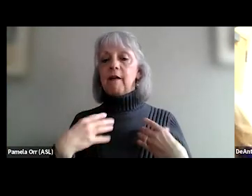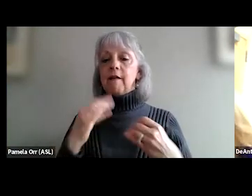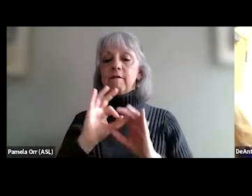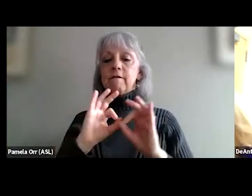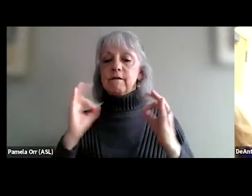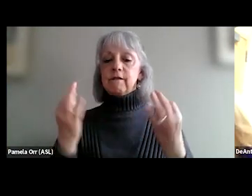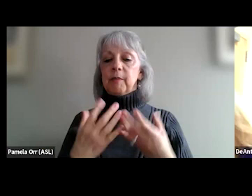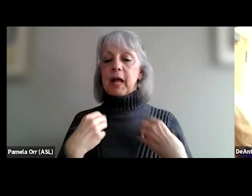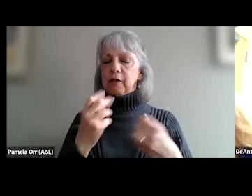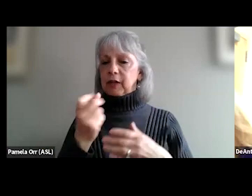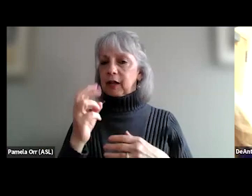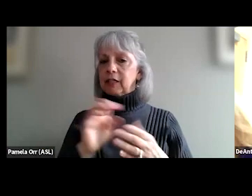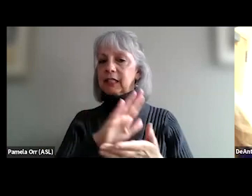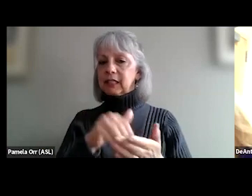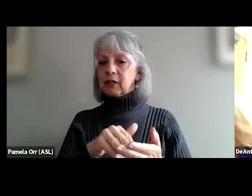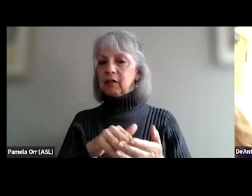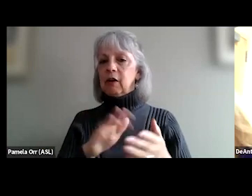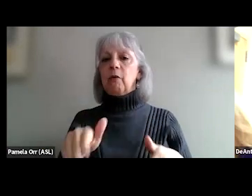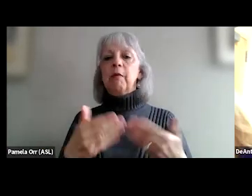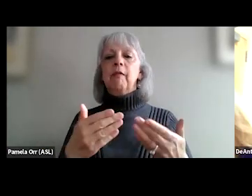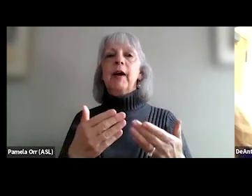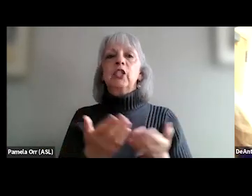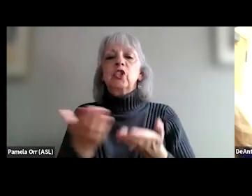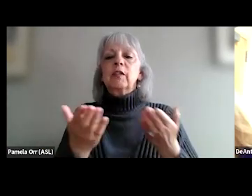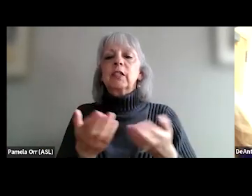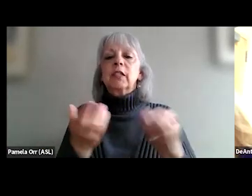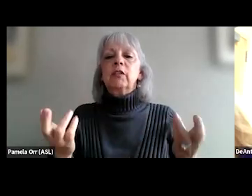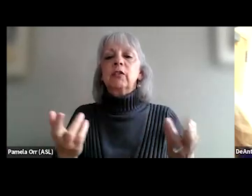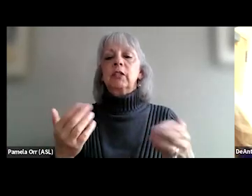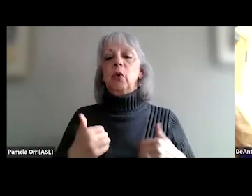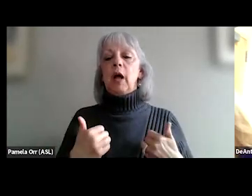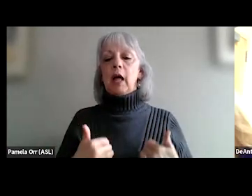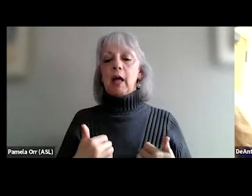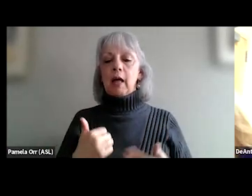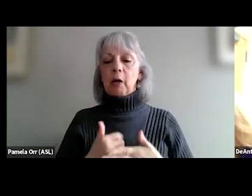nos ayuda a proporcionar servicios y recursos que pueden ayudar a las personas dentro de la comunidad.